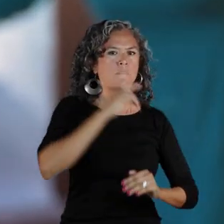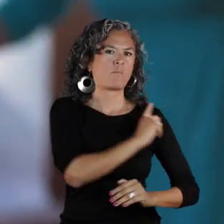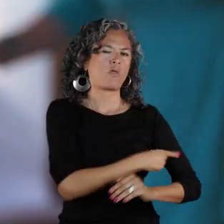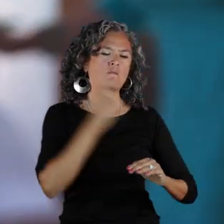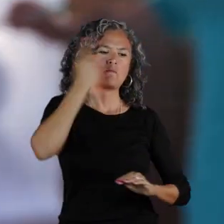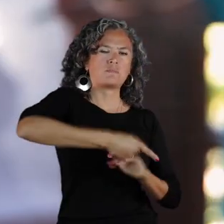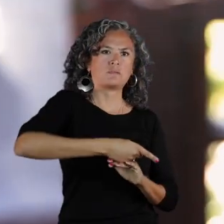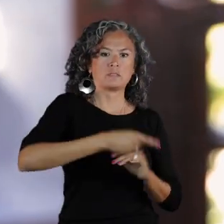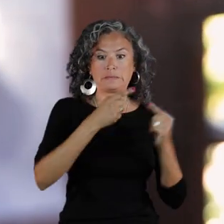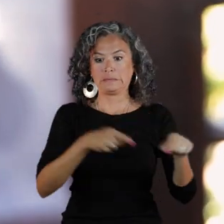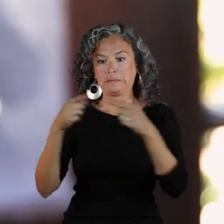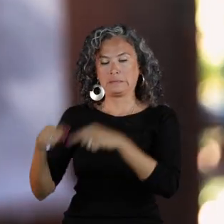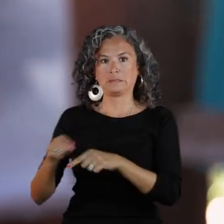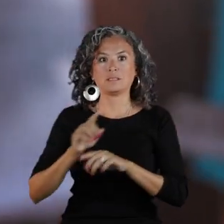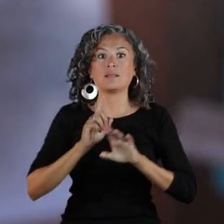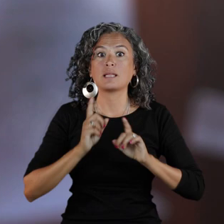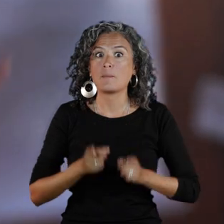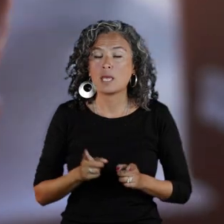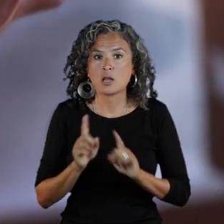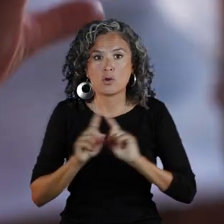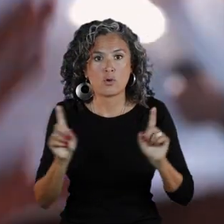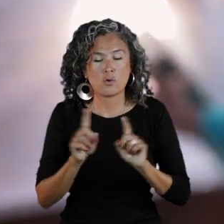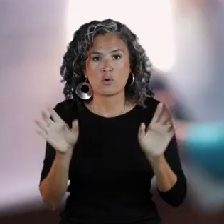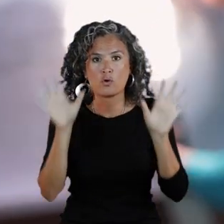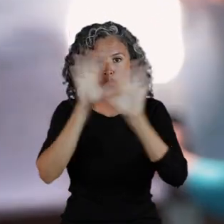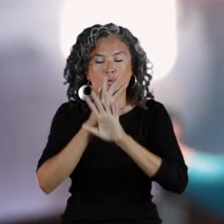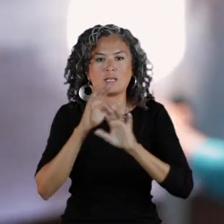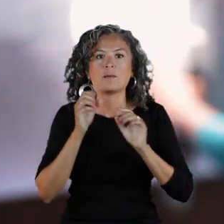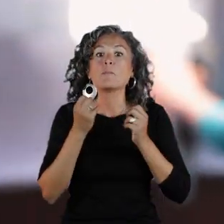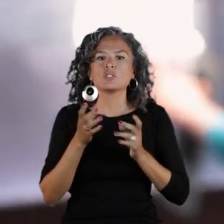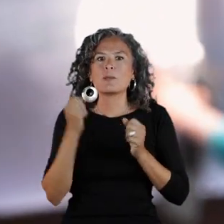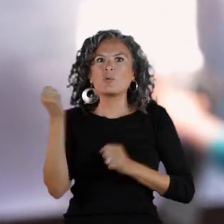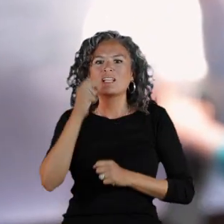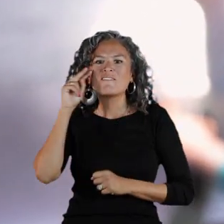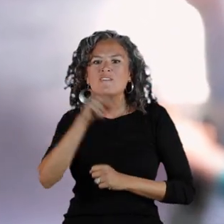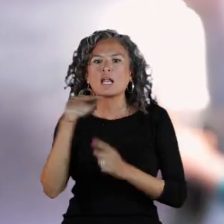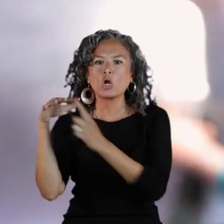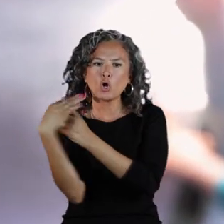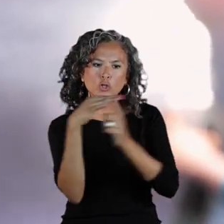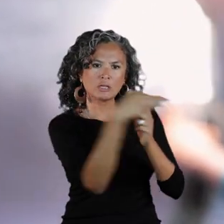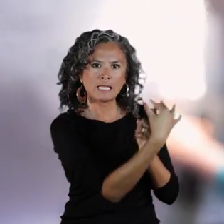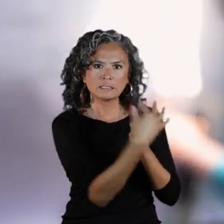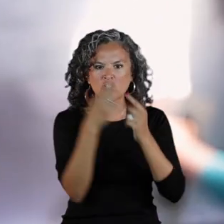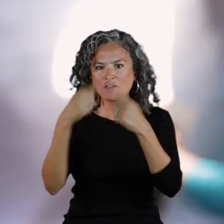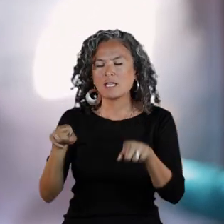No hay que confundir, (por eso es importante ver el contexto de la relación)